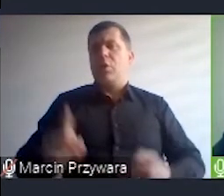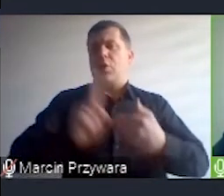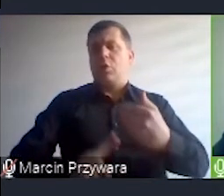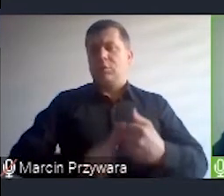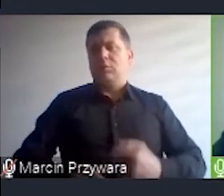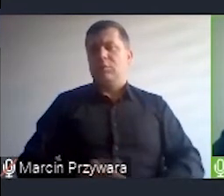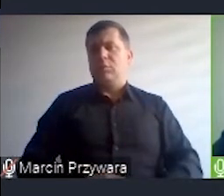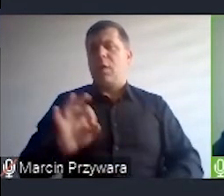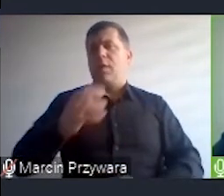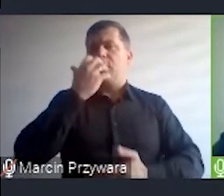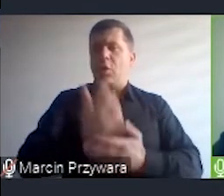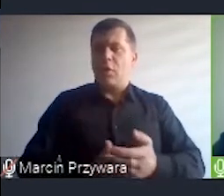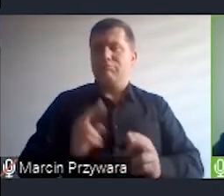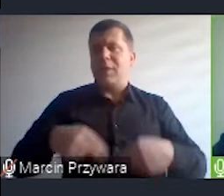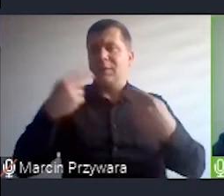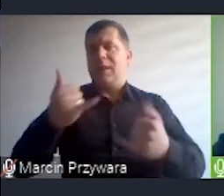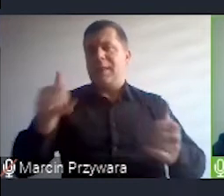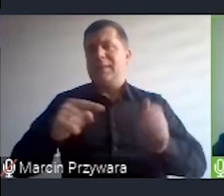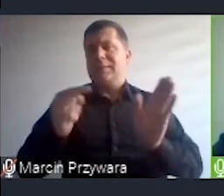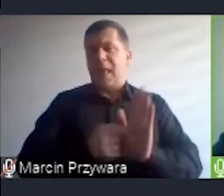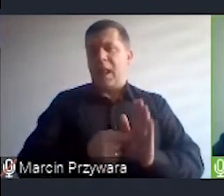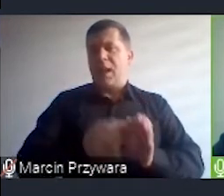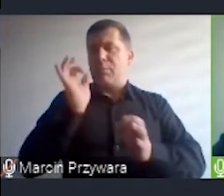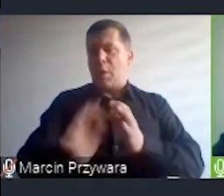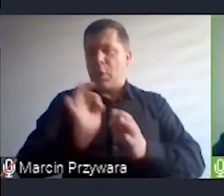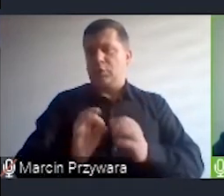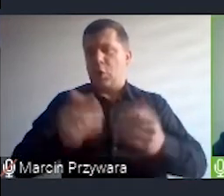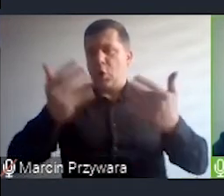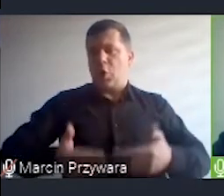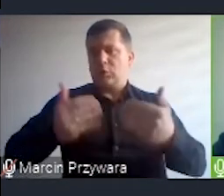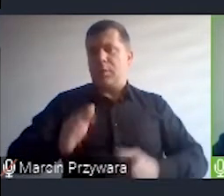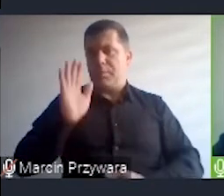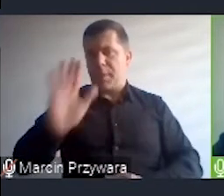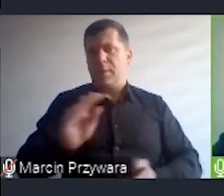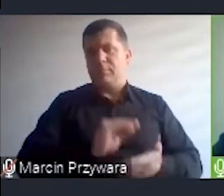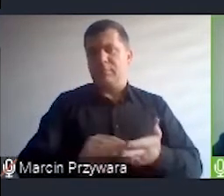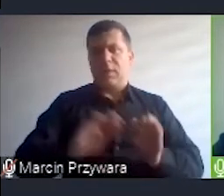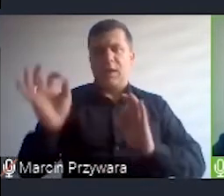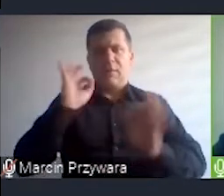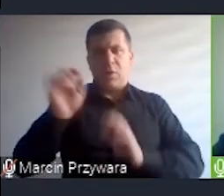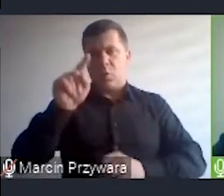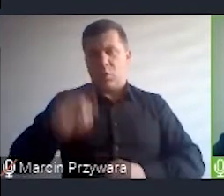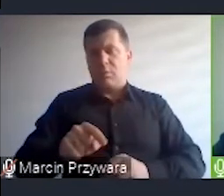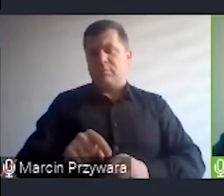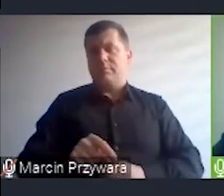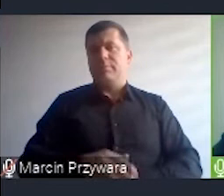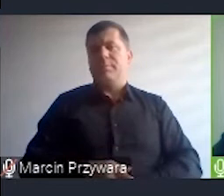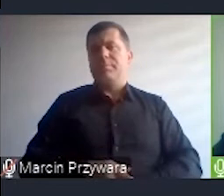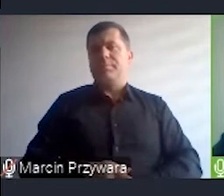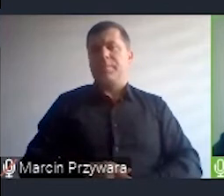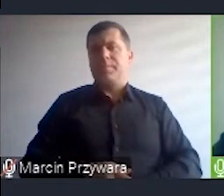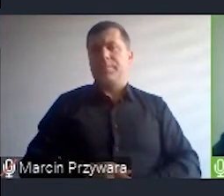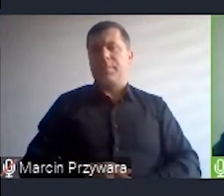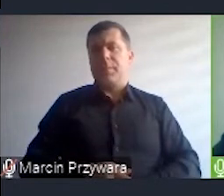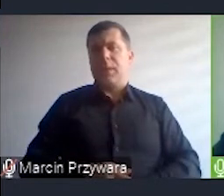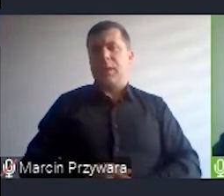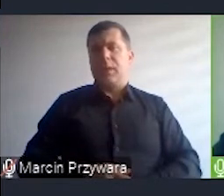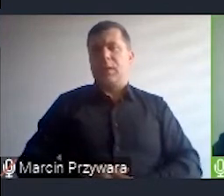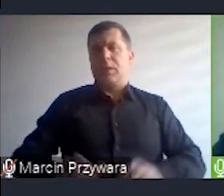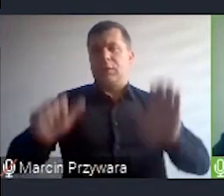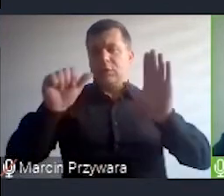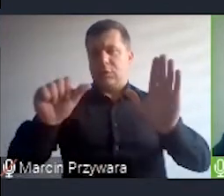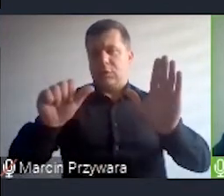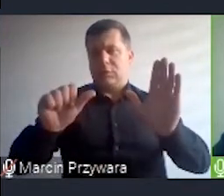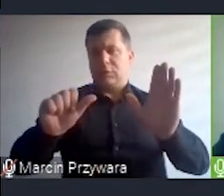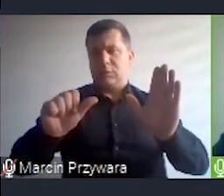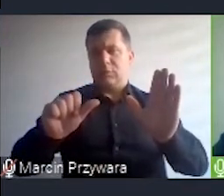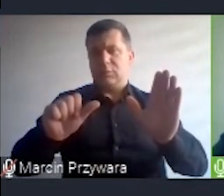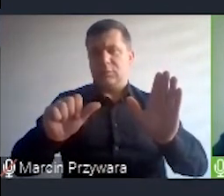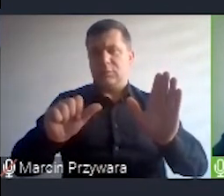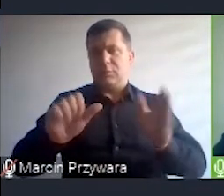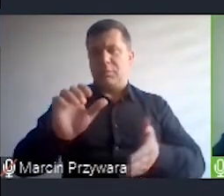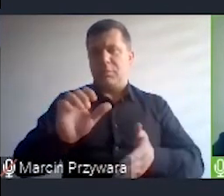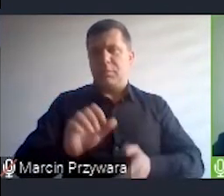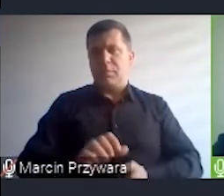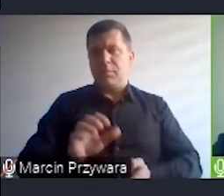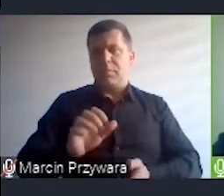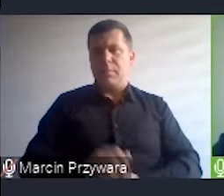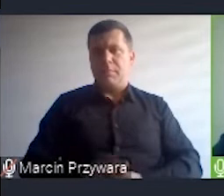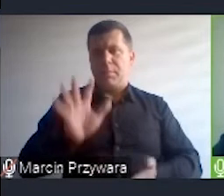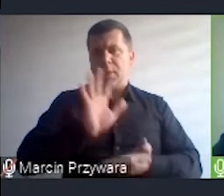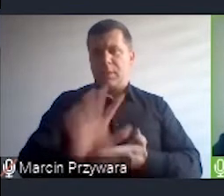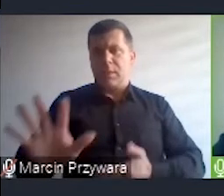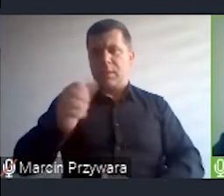O wykorzystaniu i przeznaczeniu do innych celów i proporcjonalnym rozliczaniu macie Państwo informację tutaj w 6.15.1.